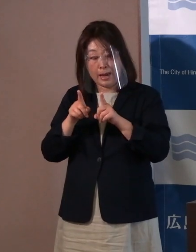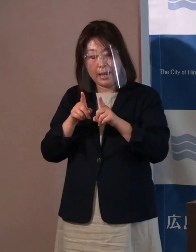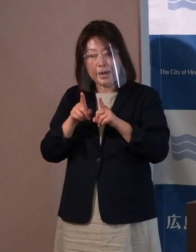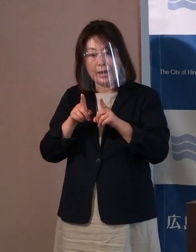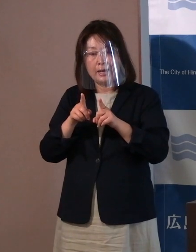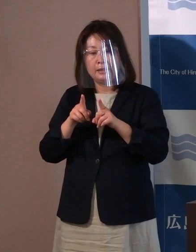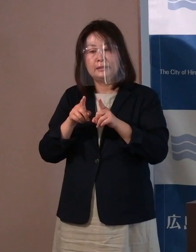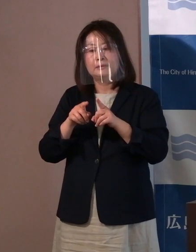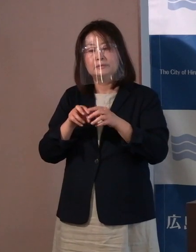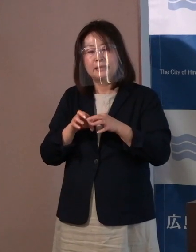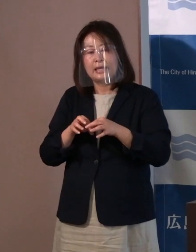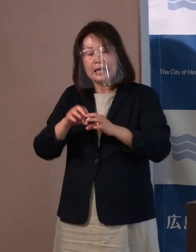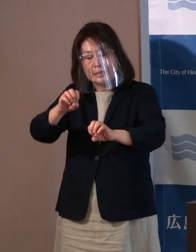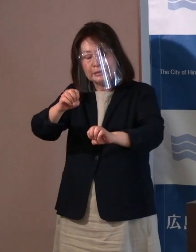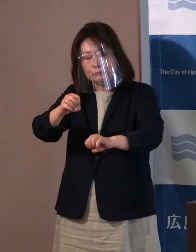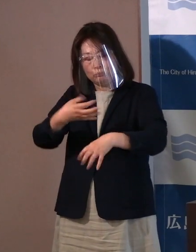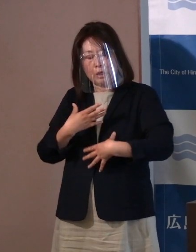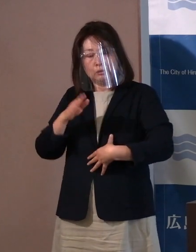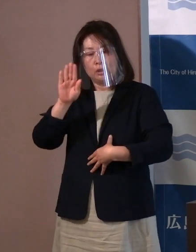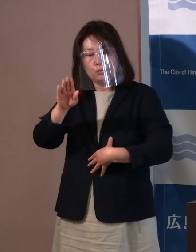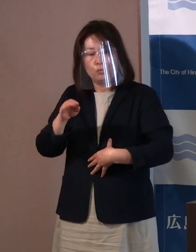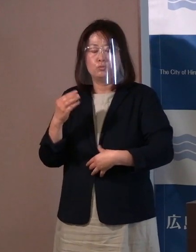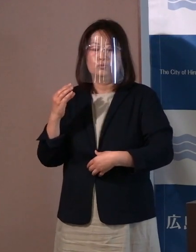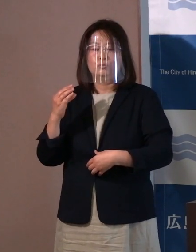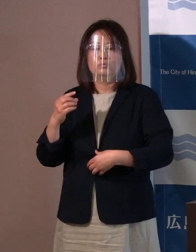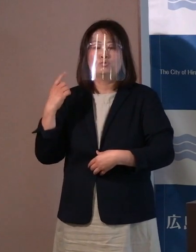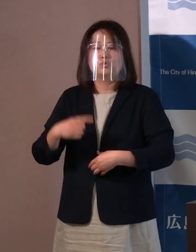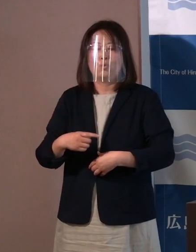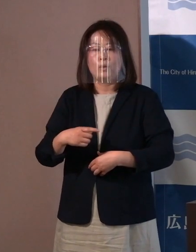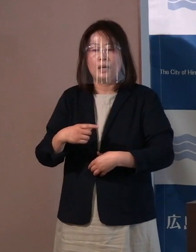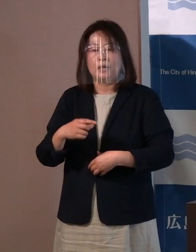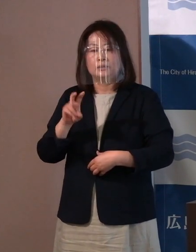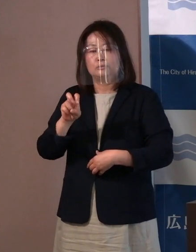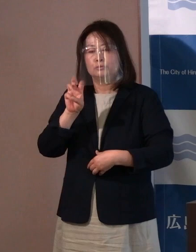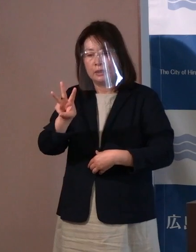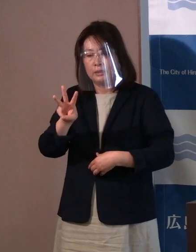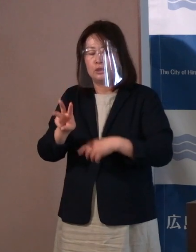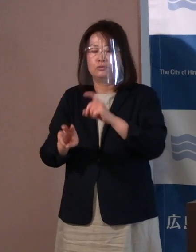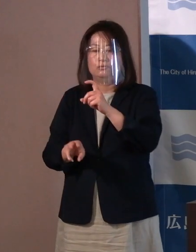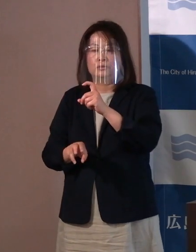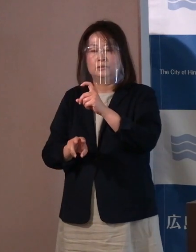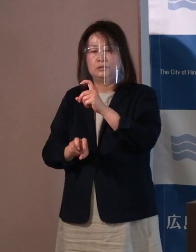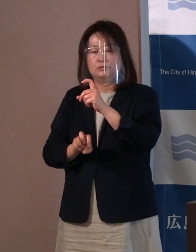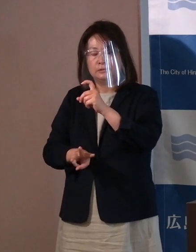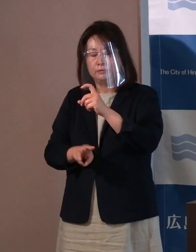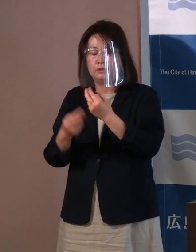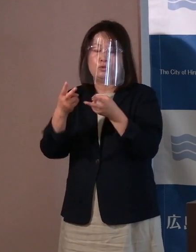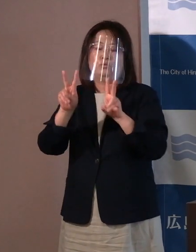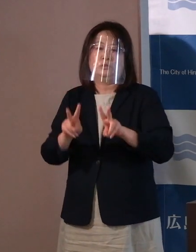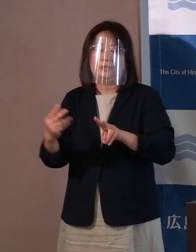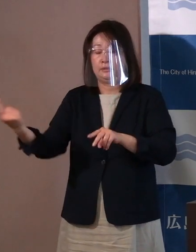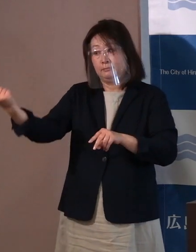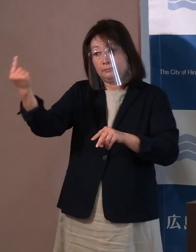被爆後の昭和23年10月13日に この広島を訪れた際に､